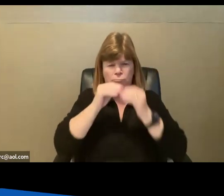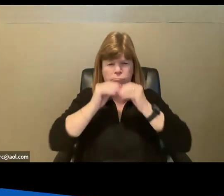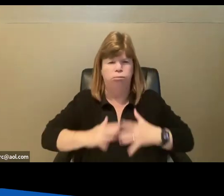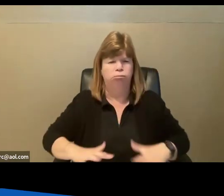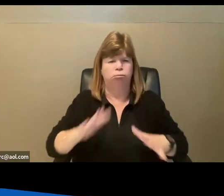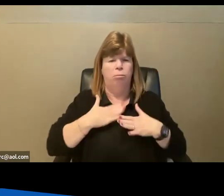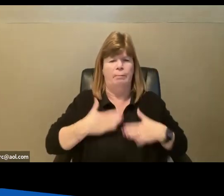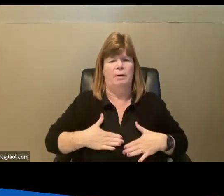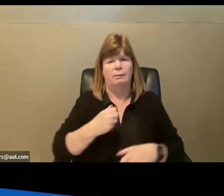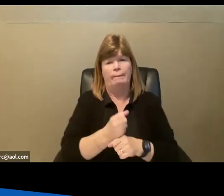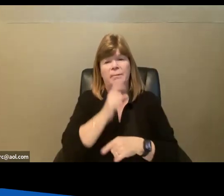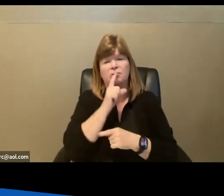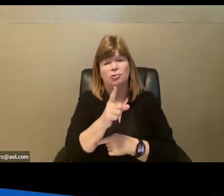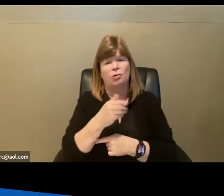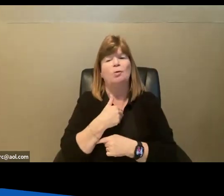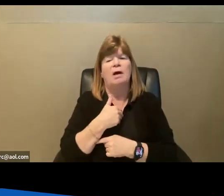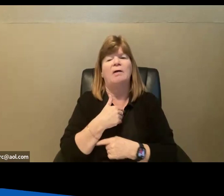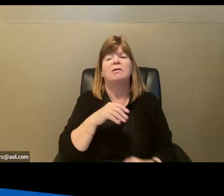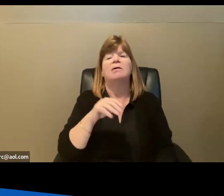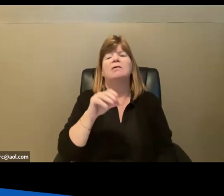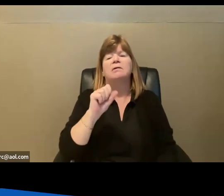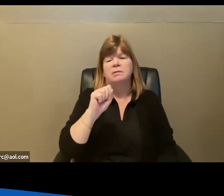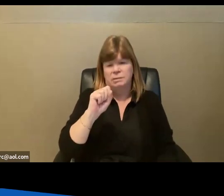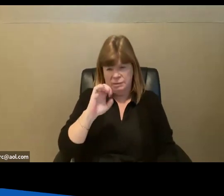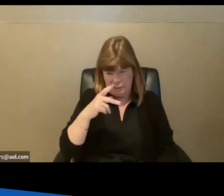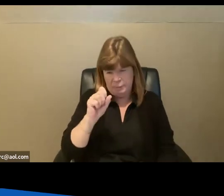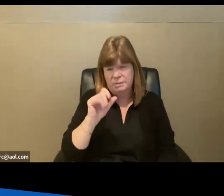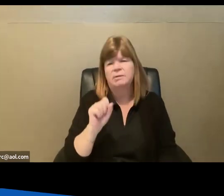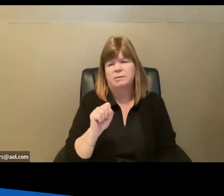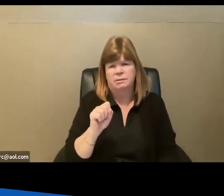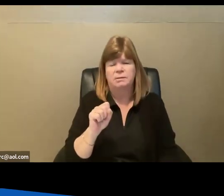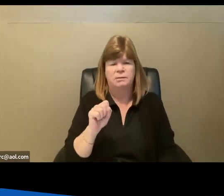Asegúrense de tener la tarjeta de sepsis, para nuestra persona que ha escrito.